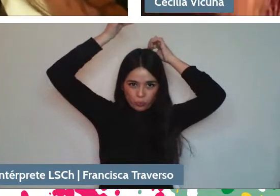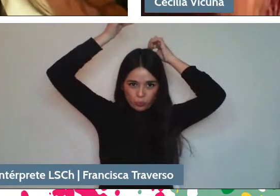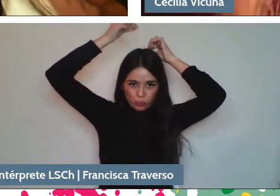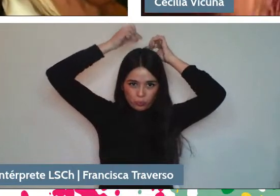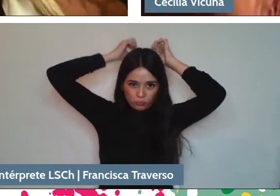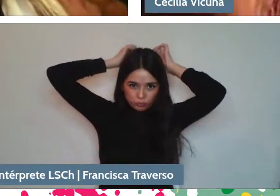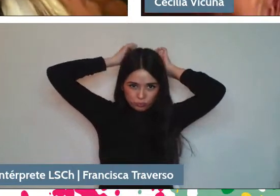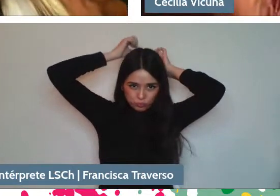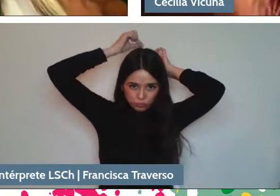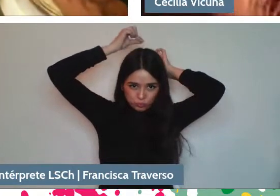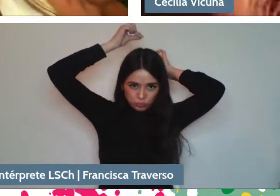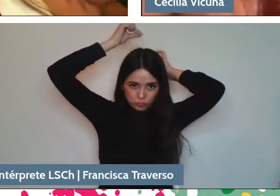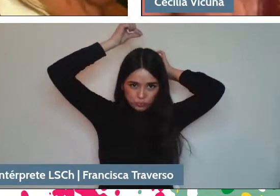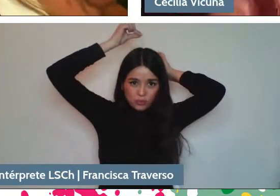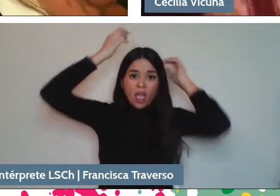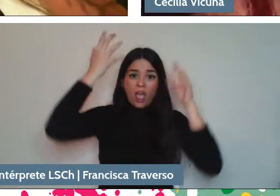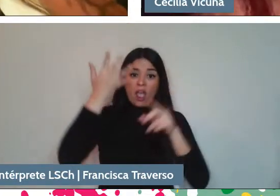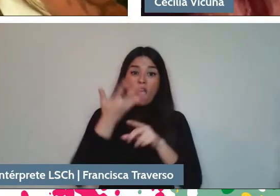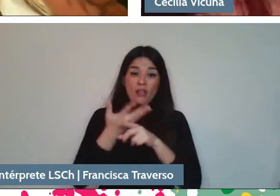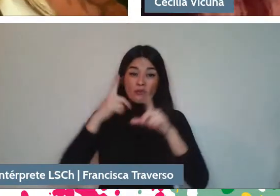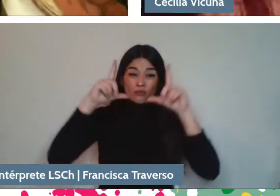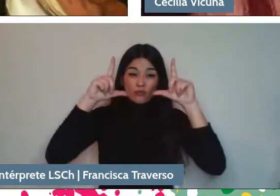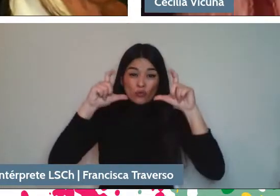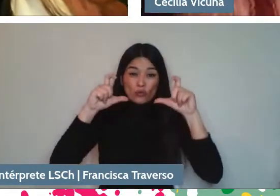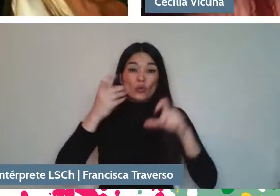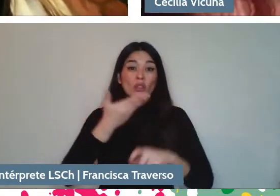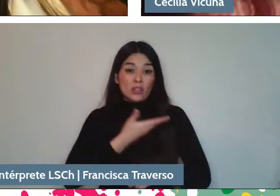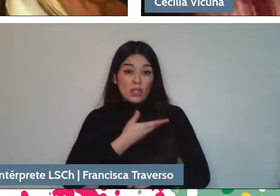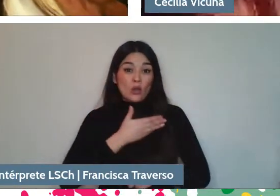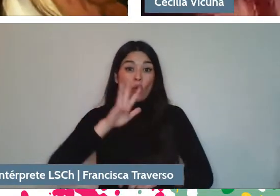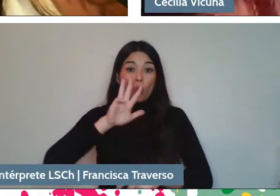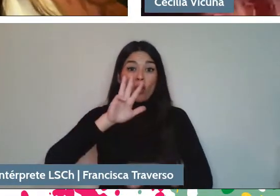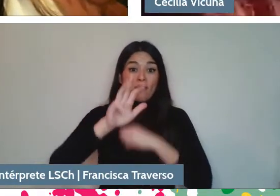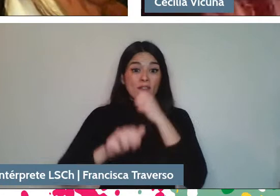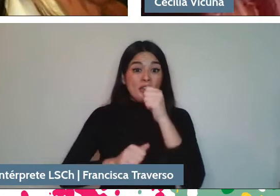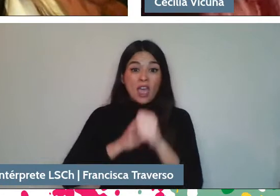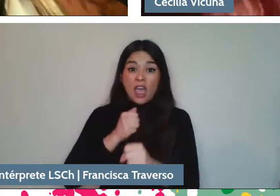Y había una foto que yo tengo 9 años y ya estoy totalmente identificada.